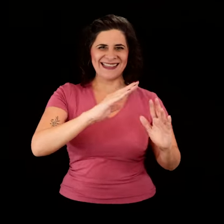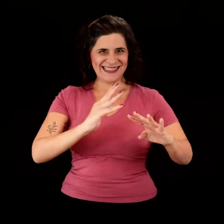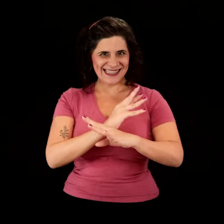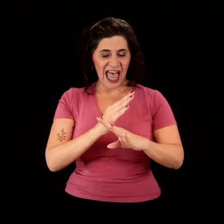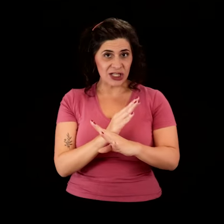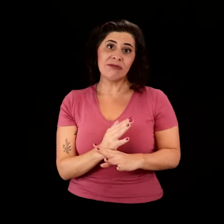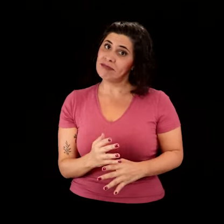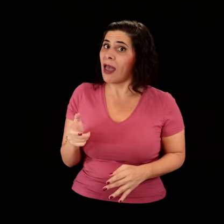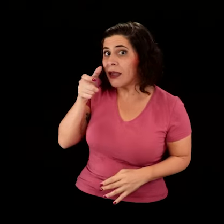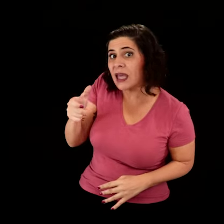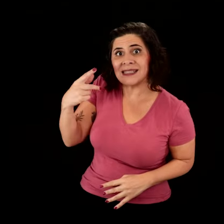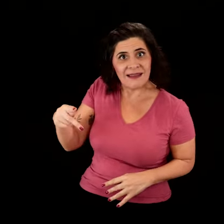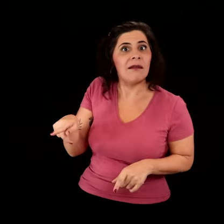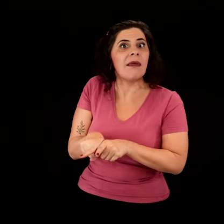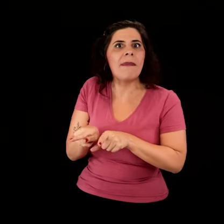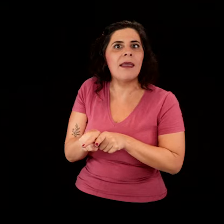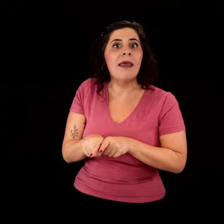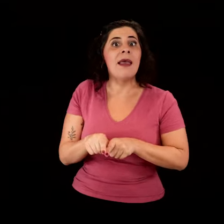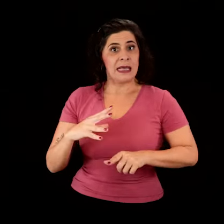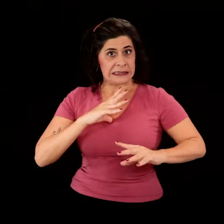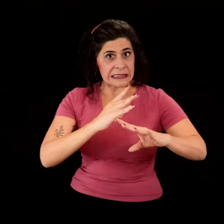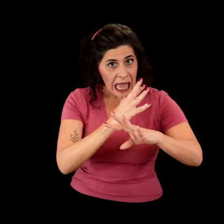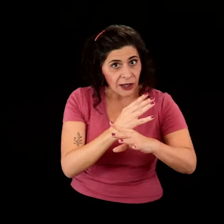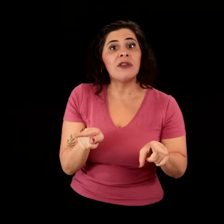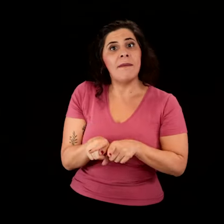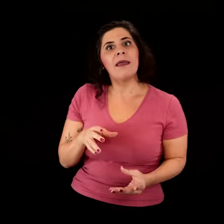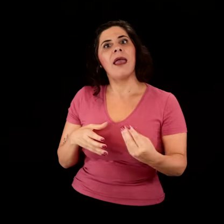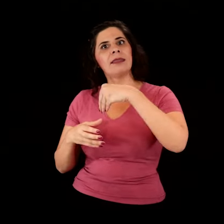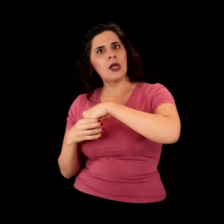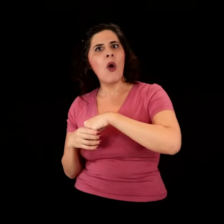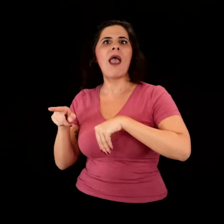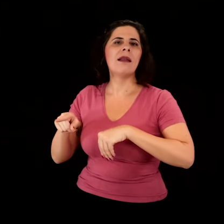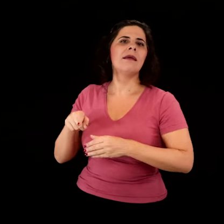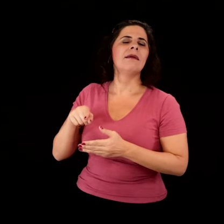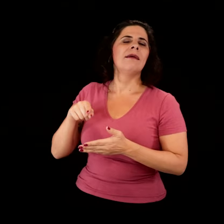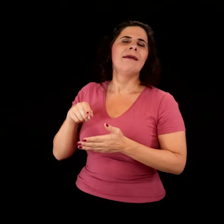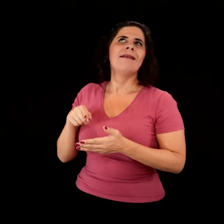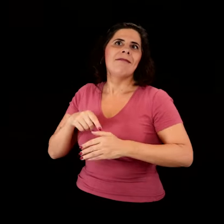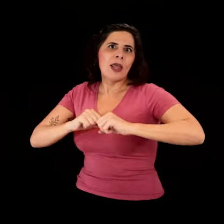também é essa aquarela interior que ele fazia. Isso que falamos da indústria e do artesanato.